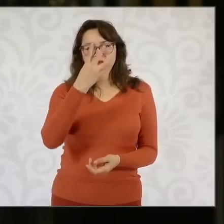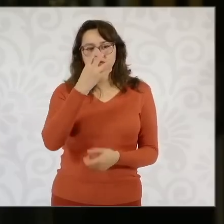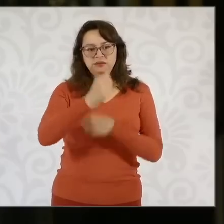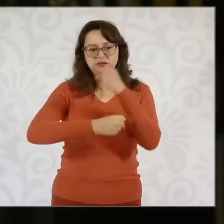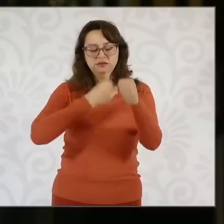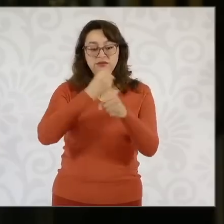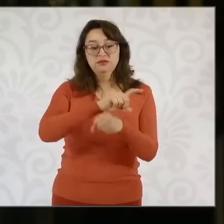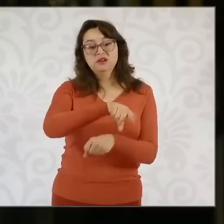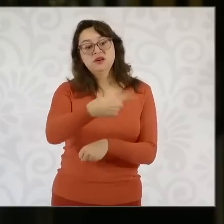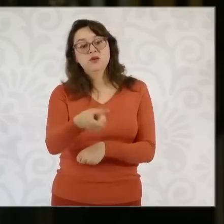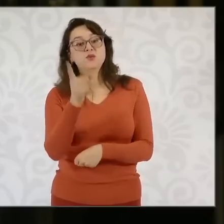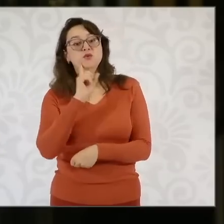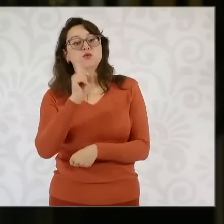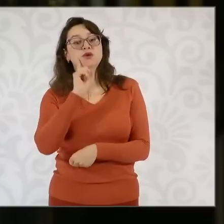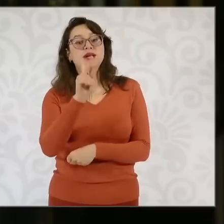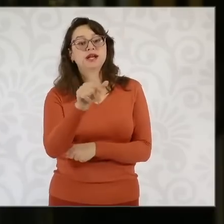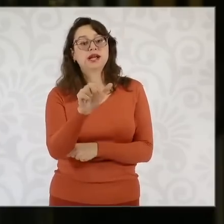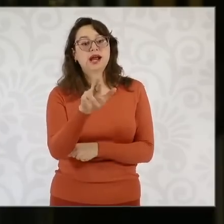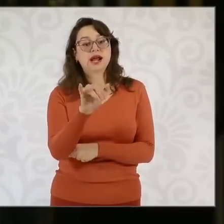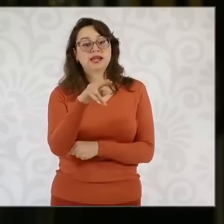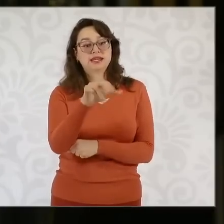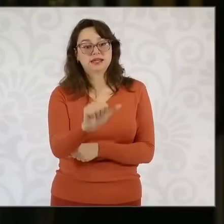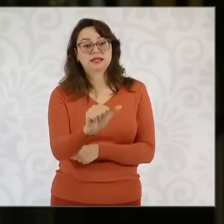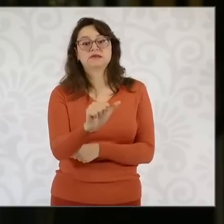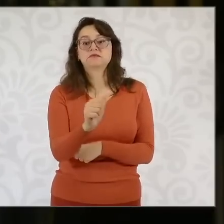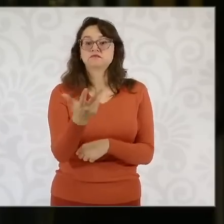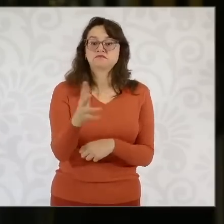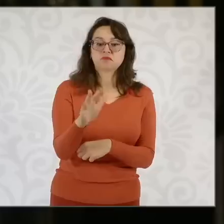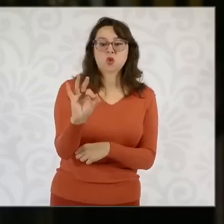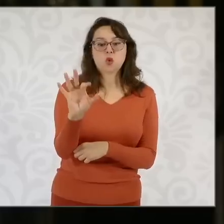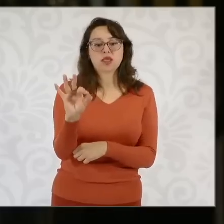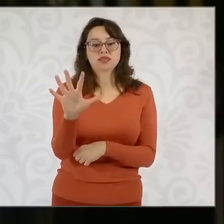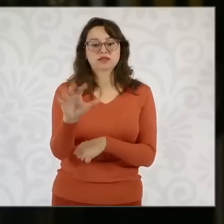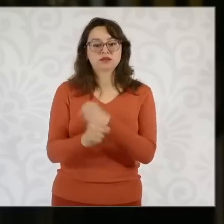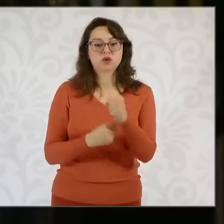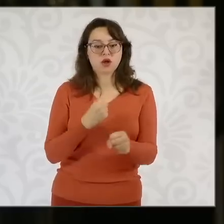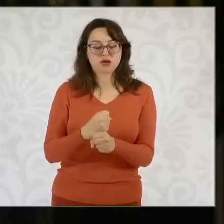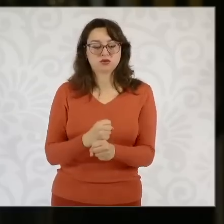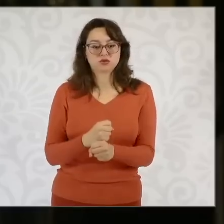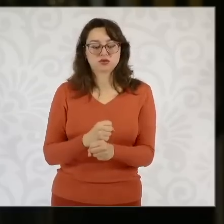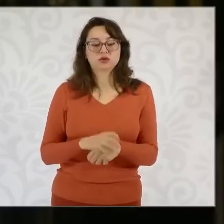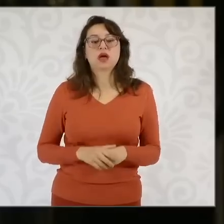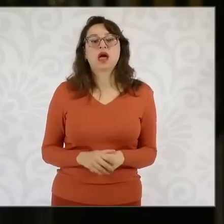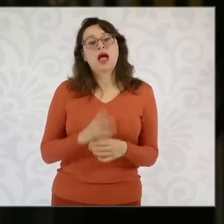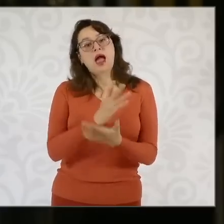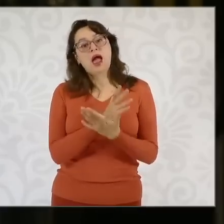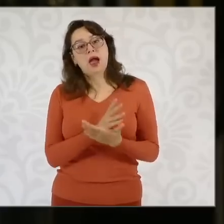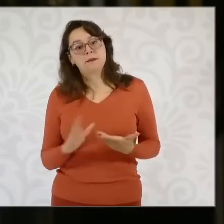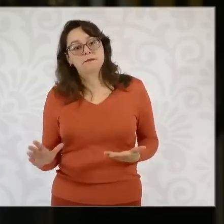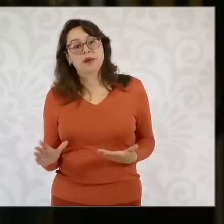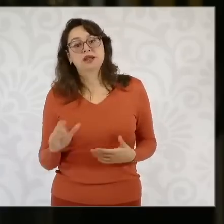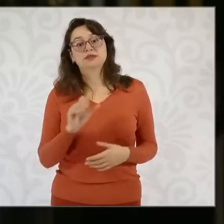Karina Isabel Muñoz Zambrano también como de 45 años pero aparte traen a una señora de 85